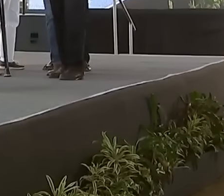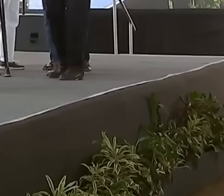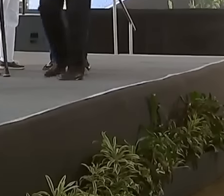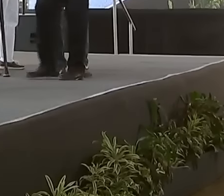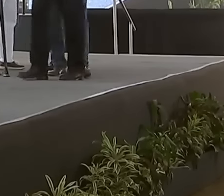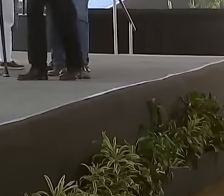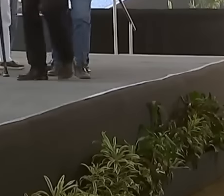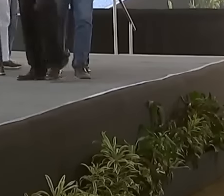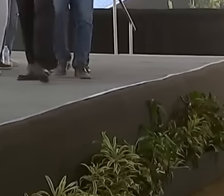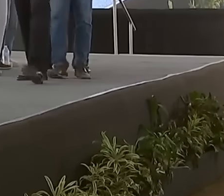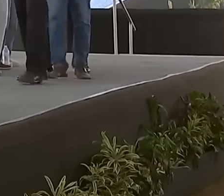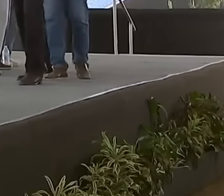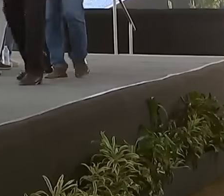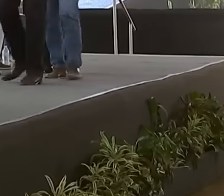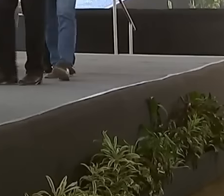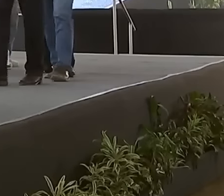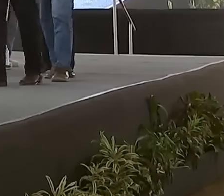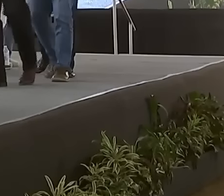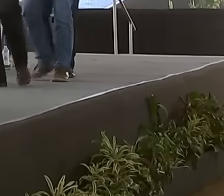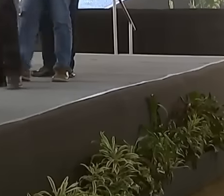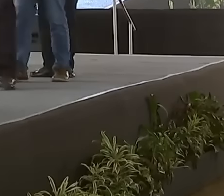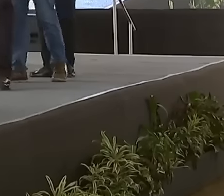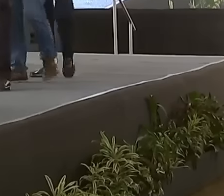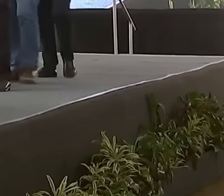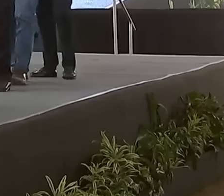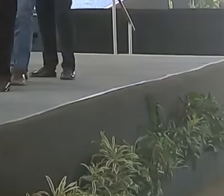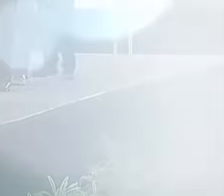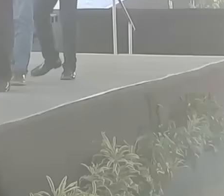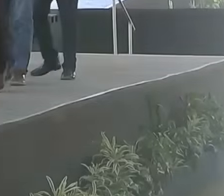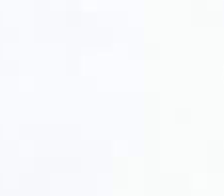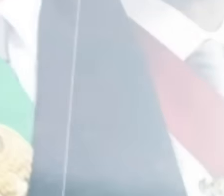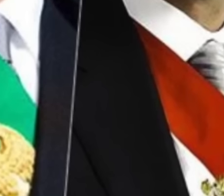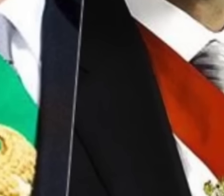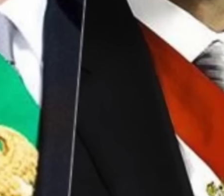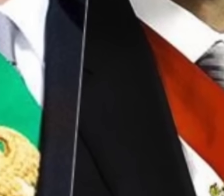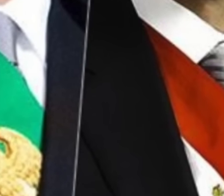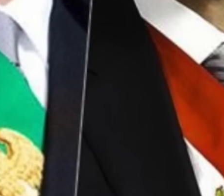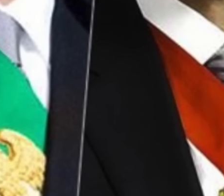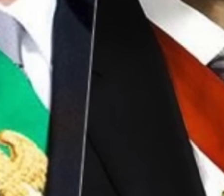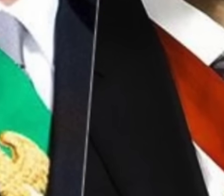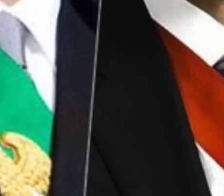patria no se vende. No olvidamos que durante décadas el régimen del PRIAN intentó adormecer